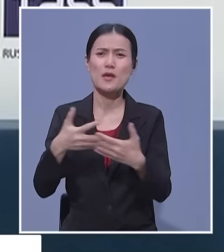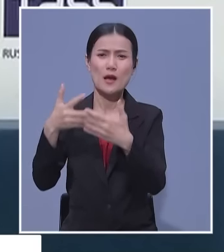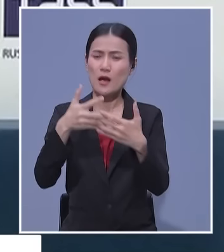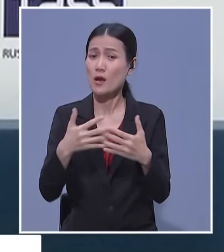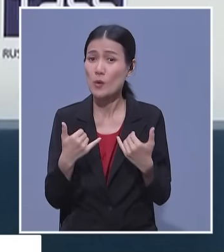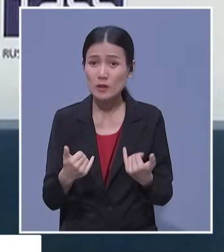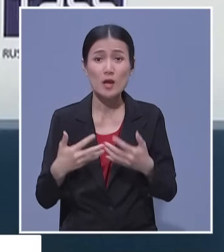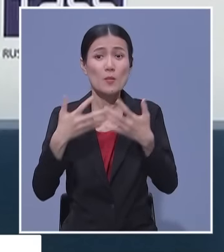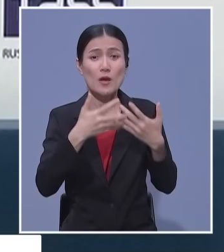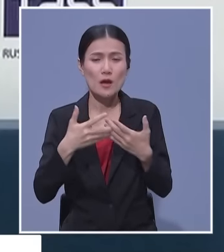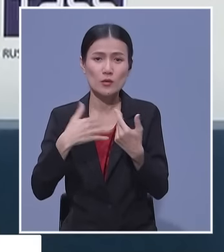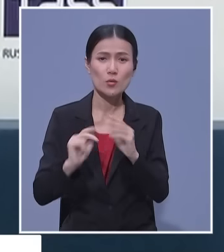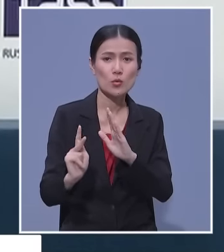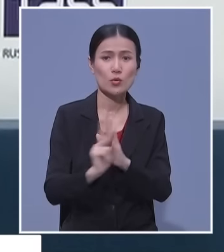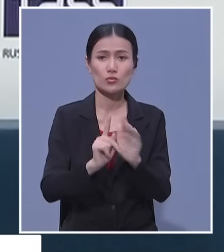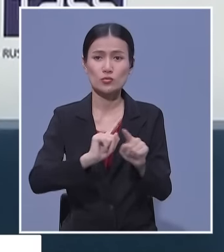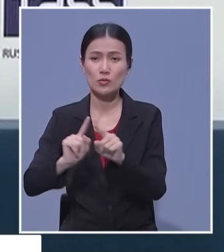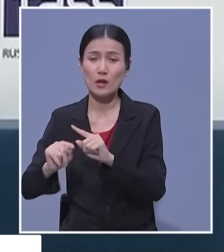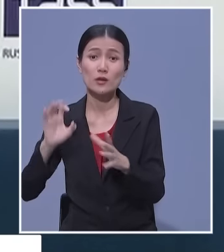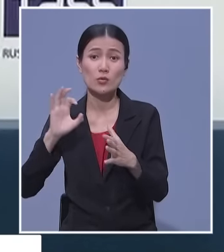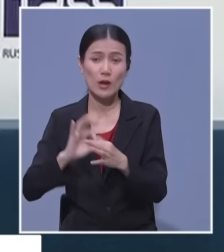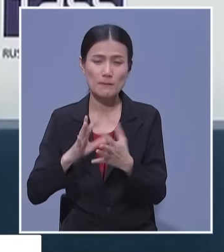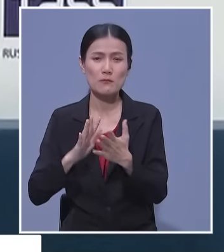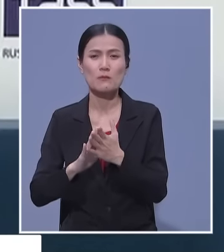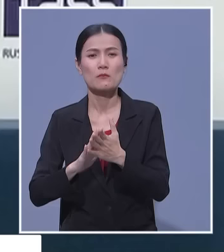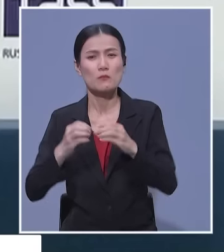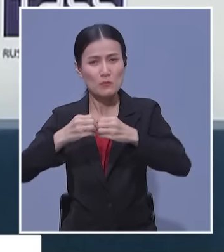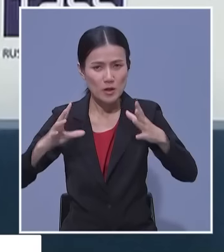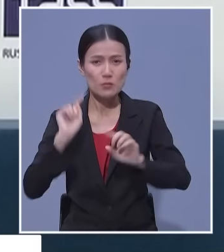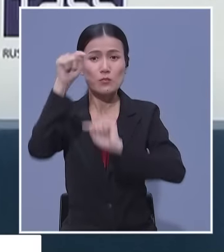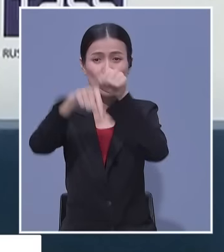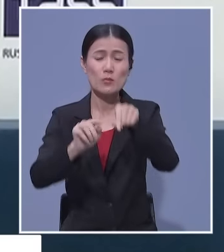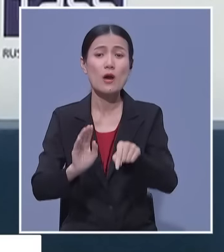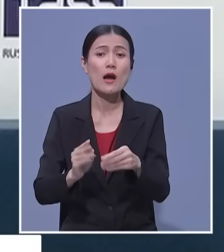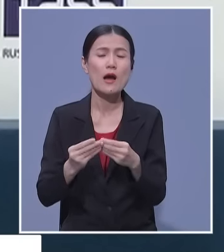จำกัดทั้งหมดเกี่ยวกับการใช้อาวุธที่จัด หาให้กับยูเครนตว่ารัฐบาลสหรัฐก็มีการ